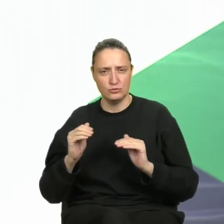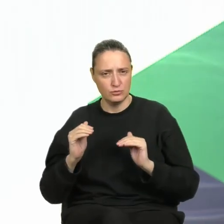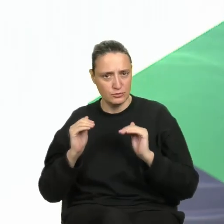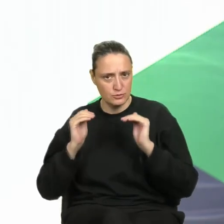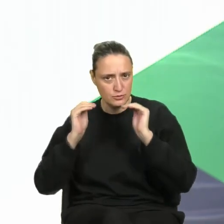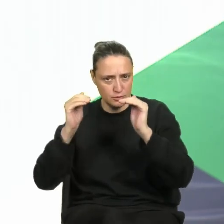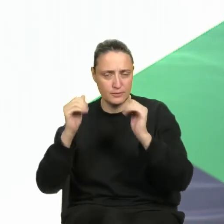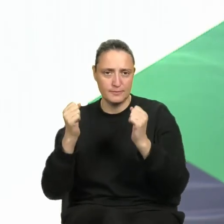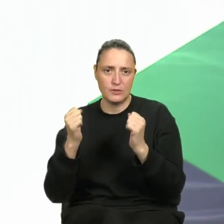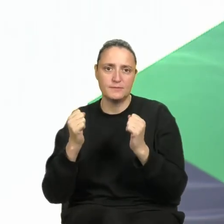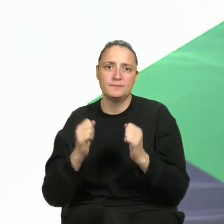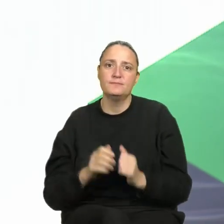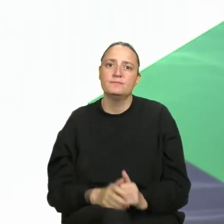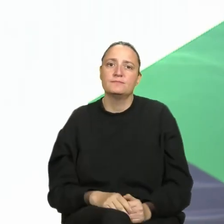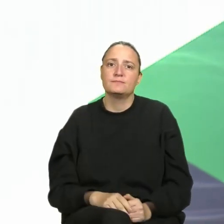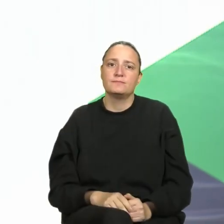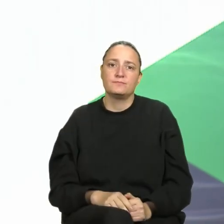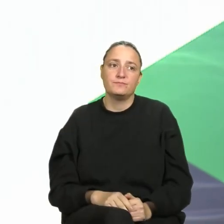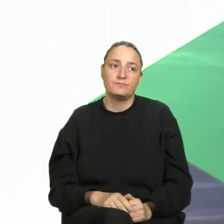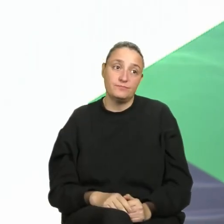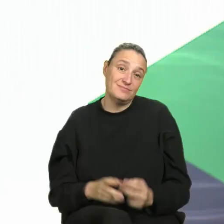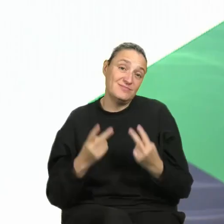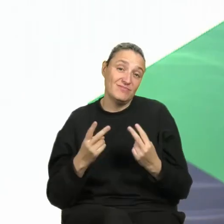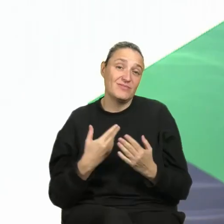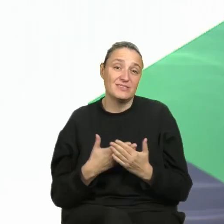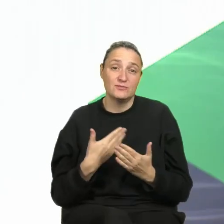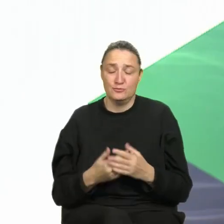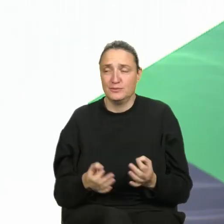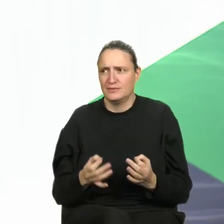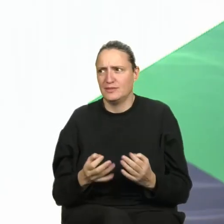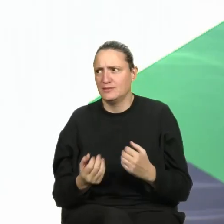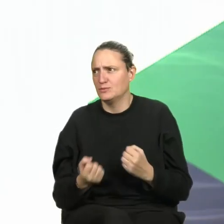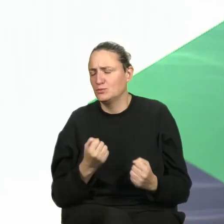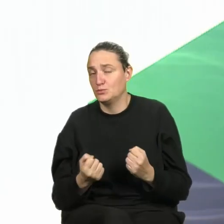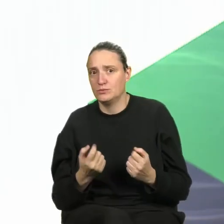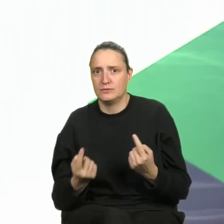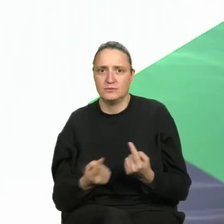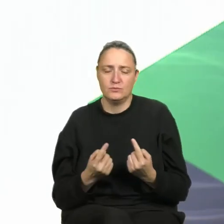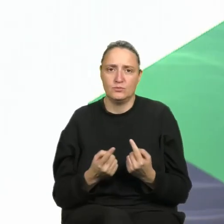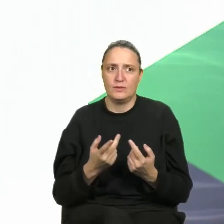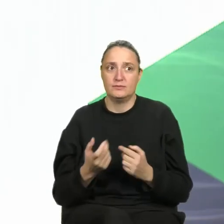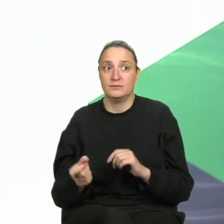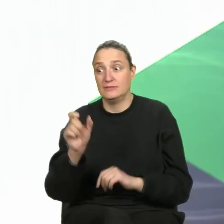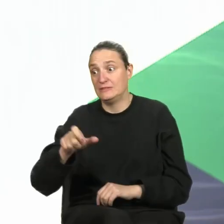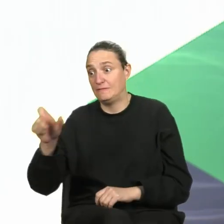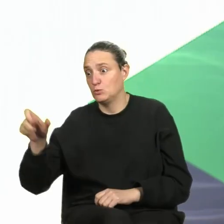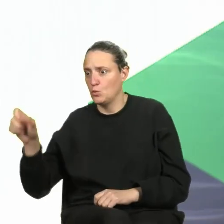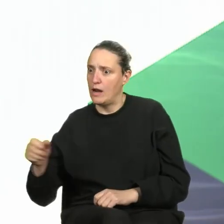Co jest szczególne ważne, ponieważ świat obecnie jest pełen wyzwań, indywidualności, a to współpraca daje te rozwiązania,